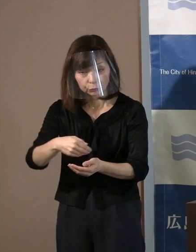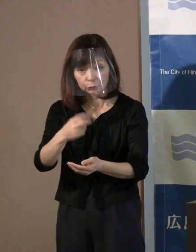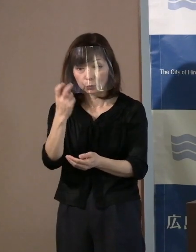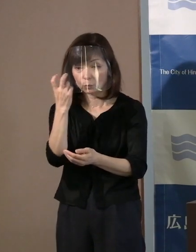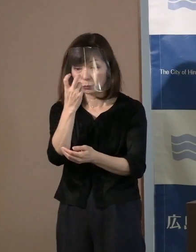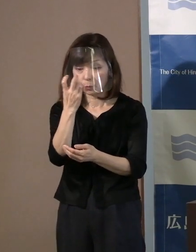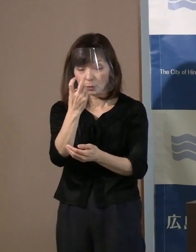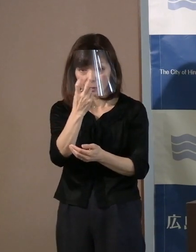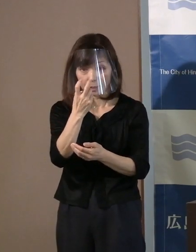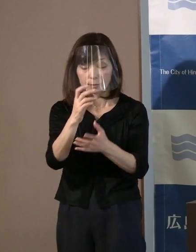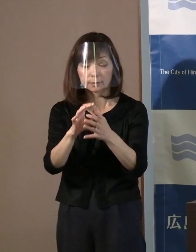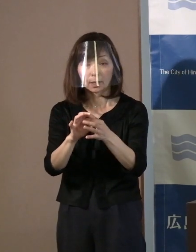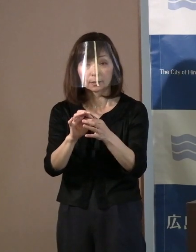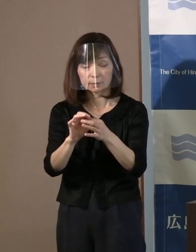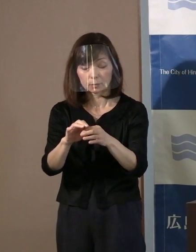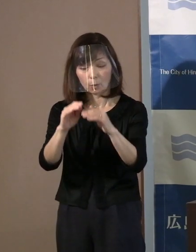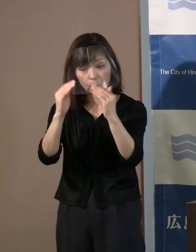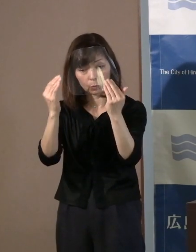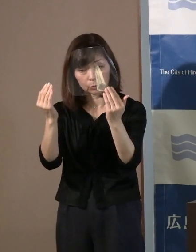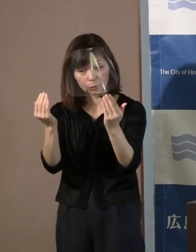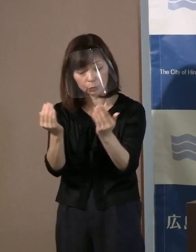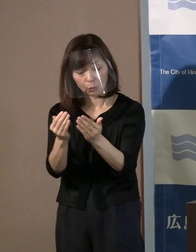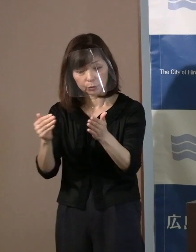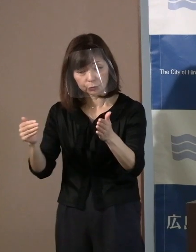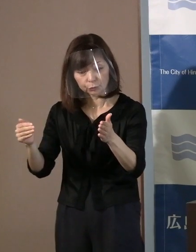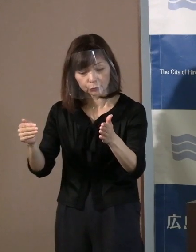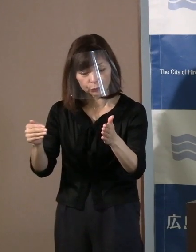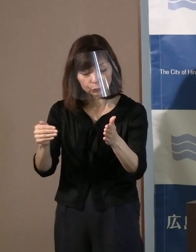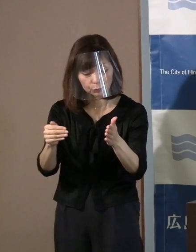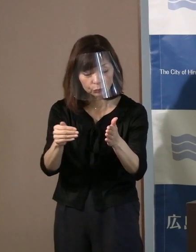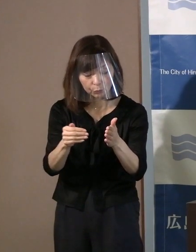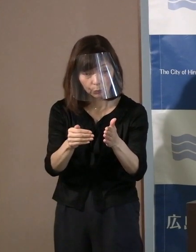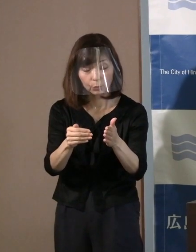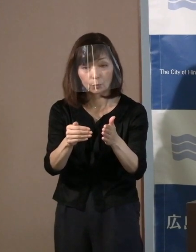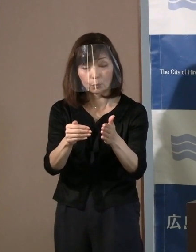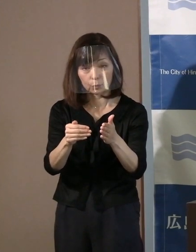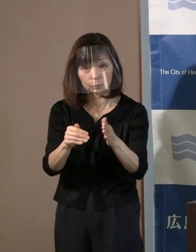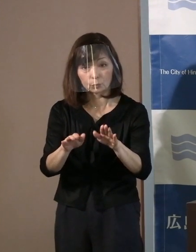おおむね終了段階に来ているというふうに 認識しています｡